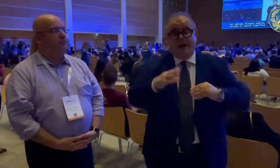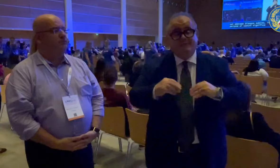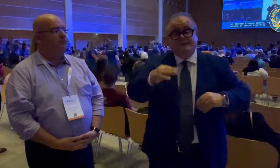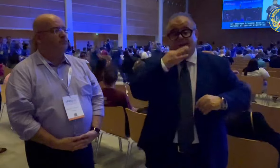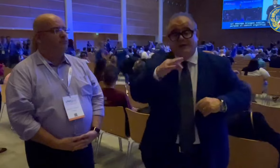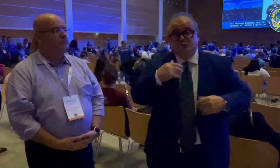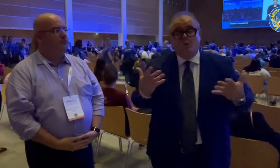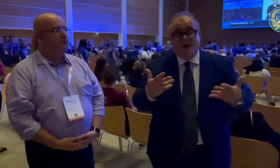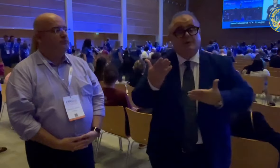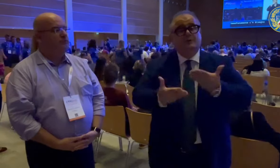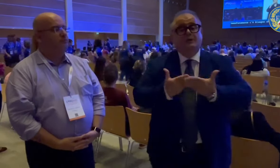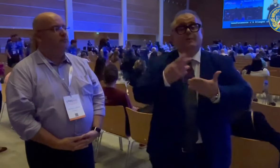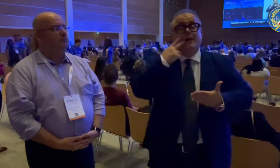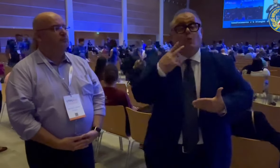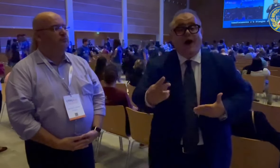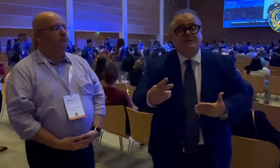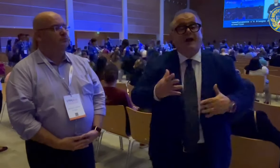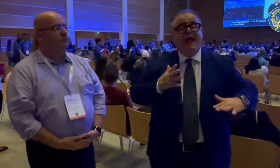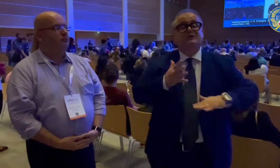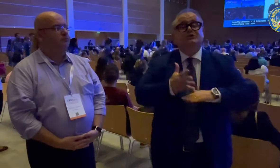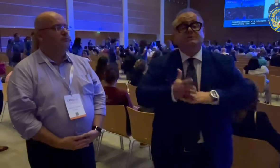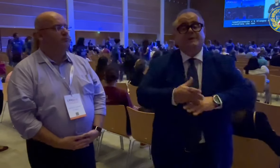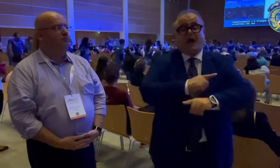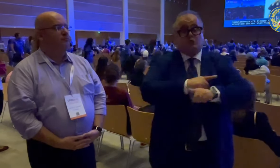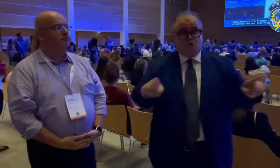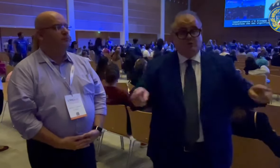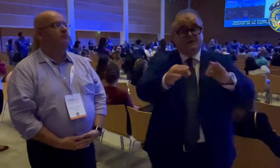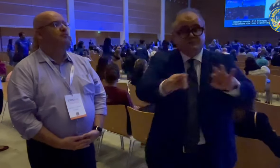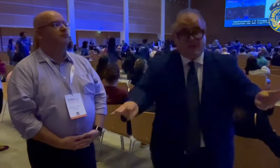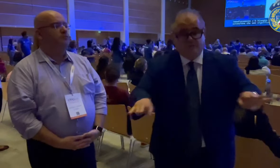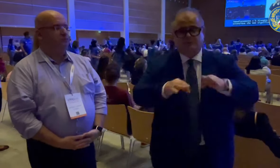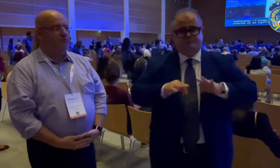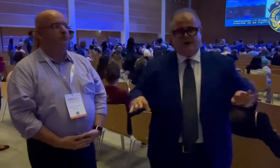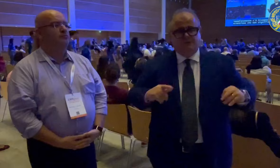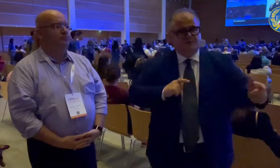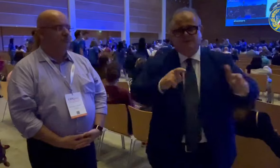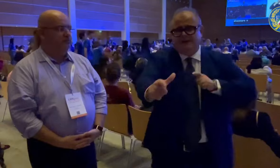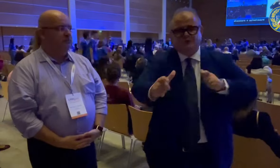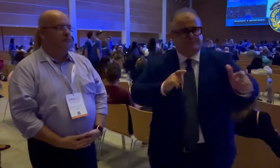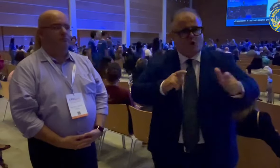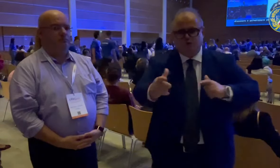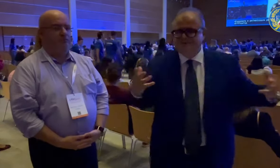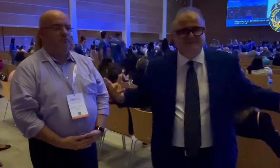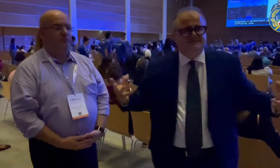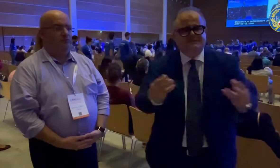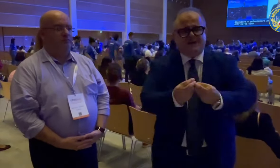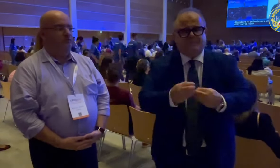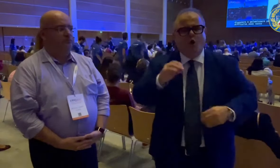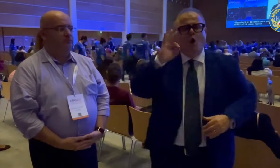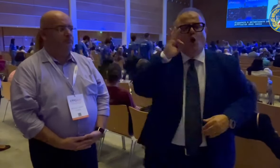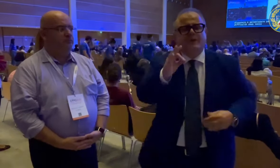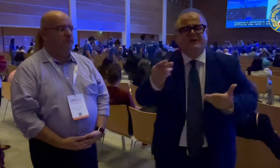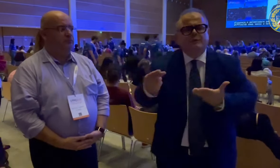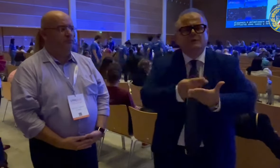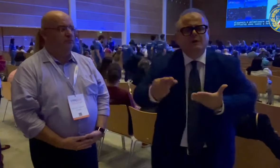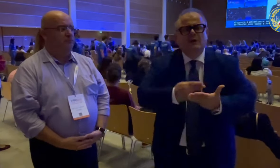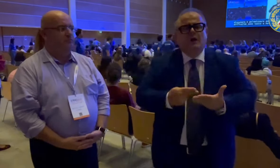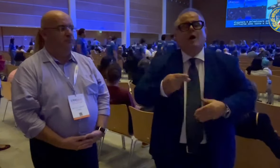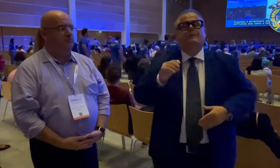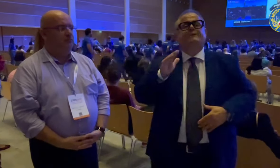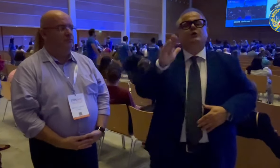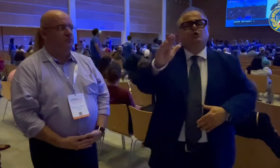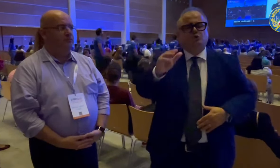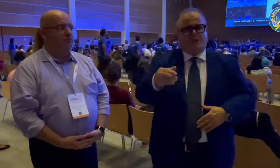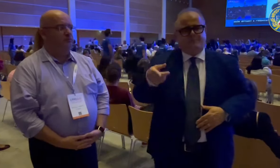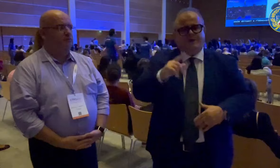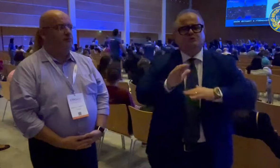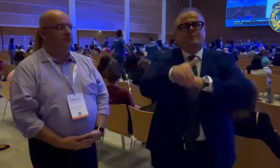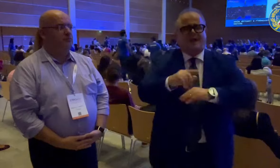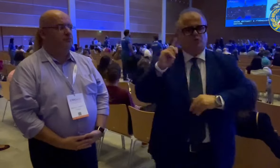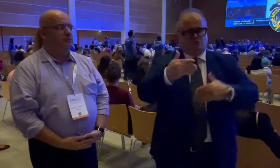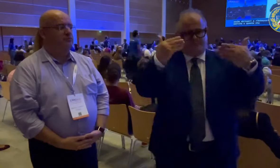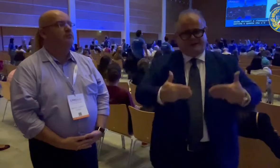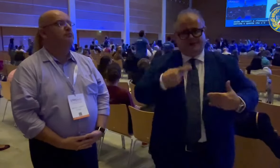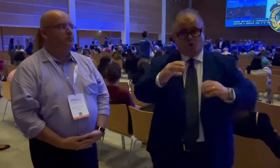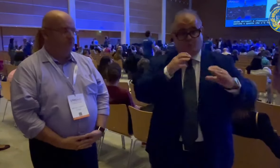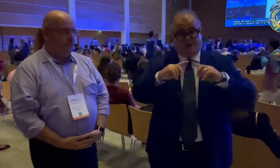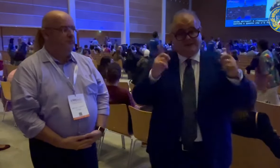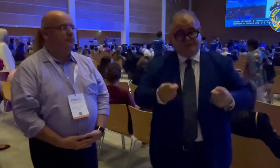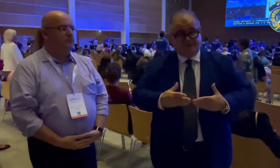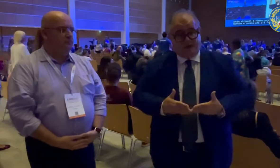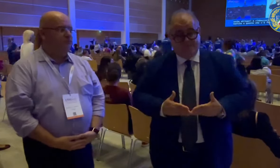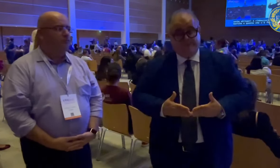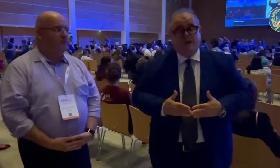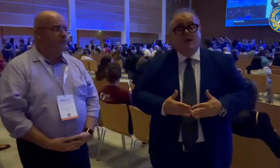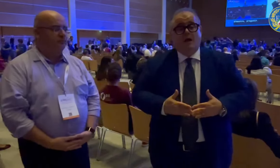ha fatto un interessantissimo intervento inerente a questa tematica che ha coinvolto tutti i presenti, con lo scopo di gettare le basi per il futuro e arrivare all’abbattimento delle barriere della comunicazione.